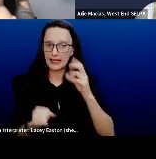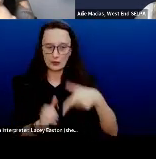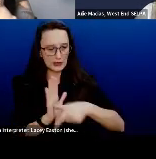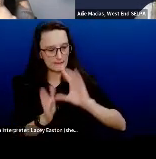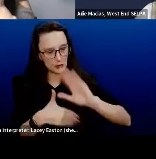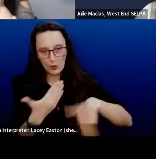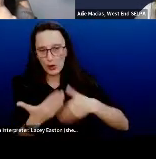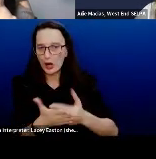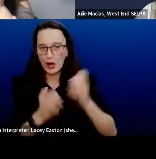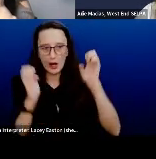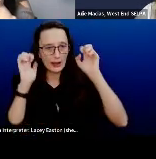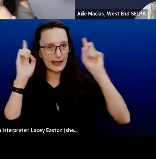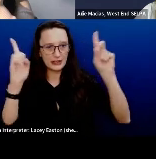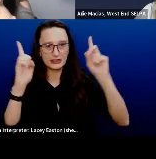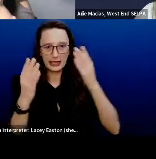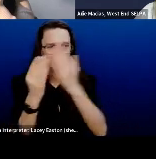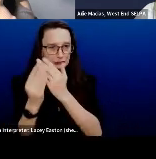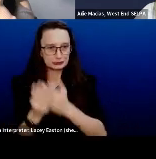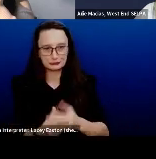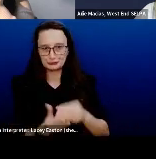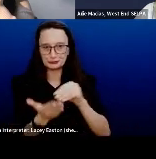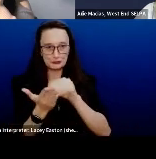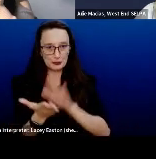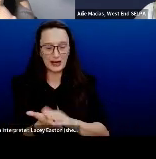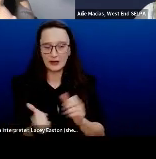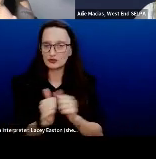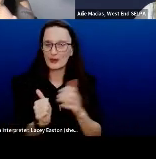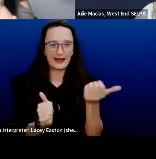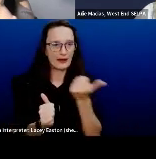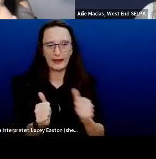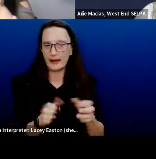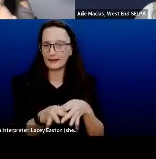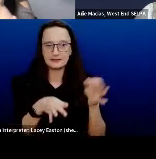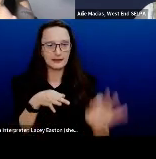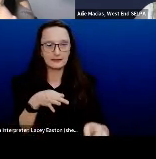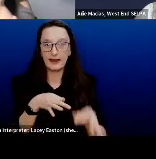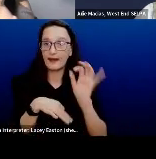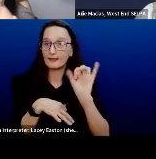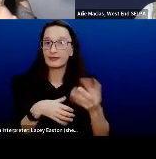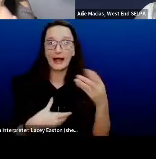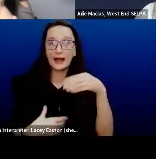sin demora innecesaria, incluso antes de una reunión sobre el IEP de su hijo.